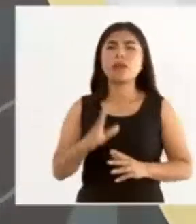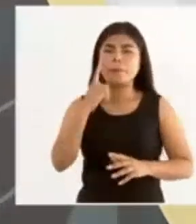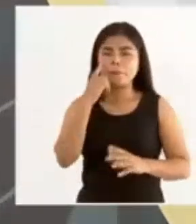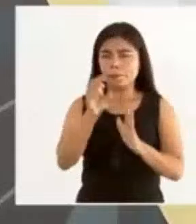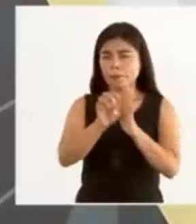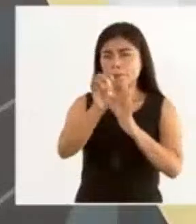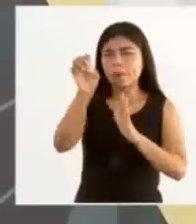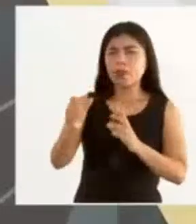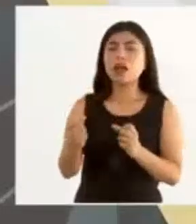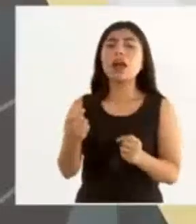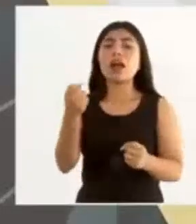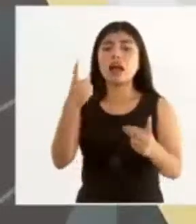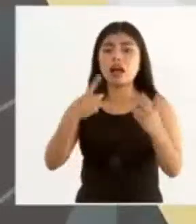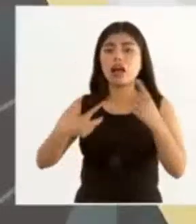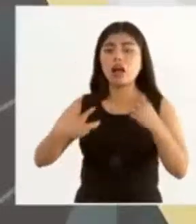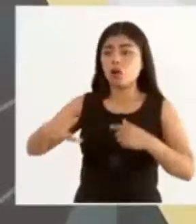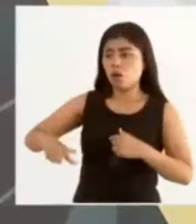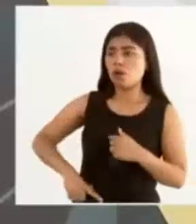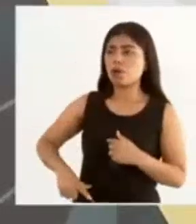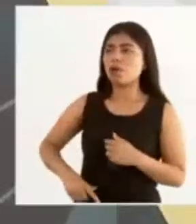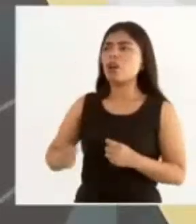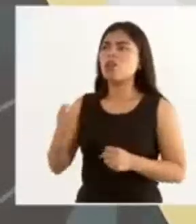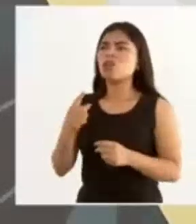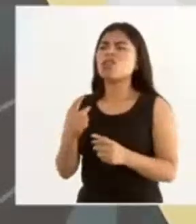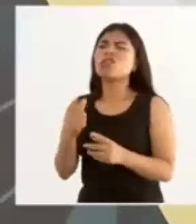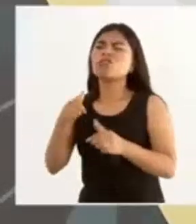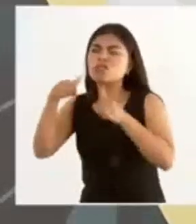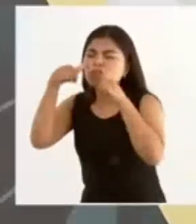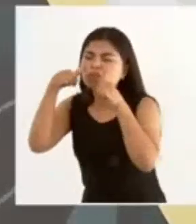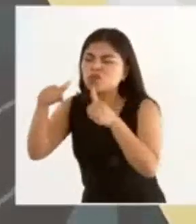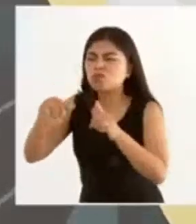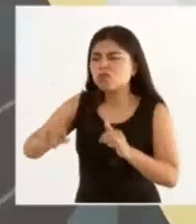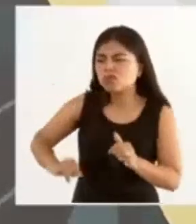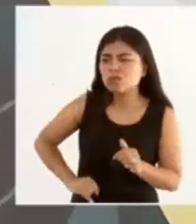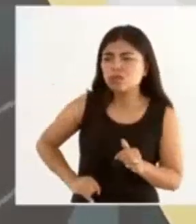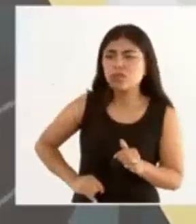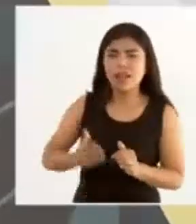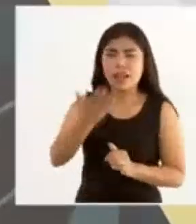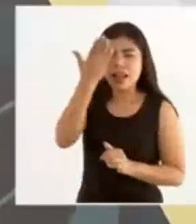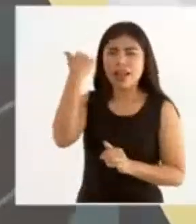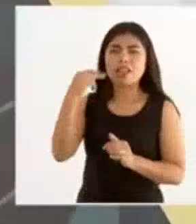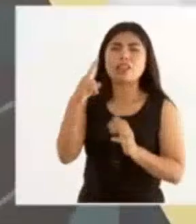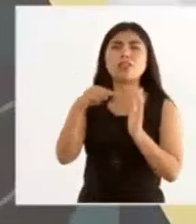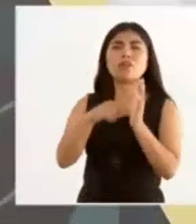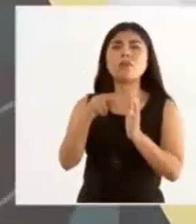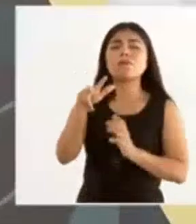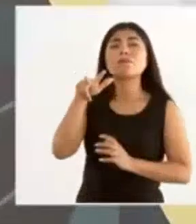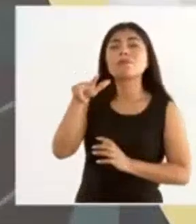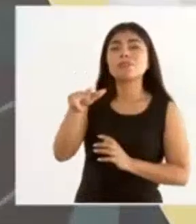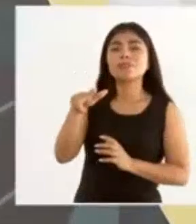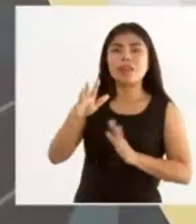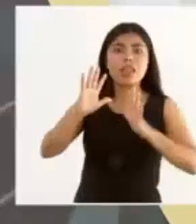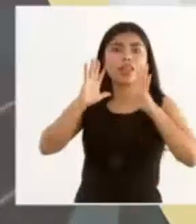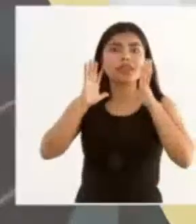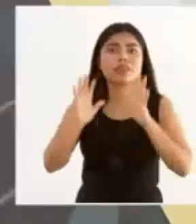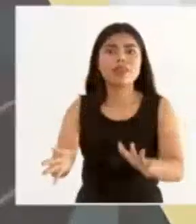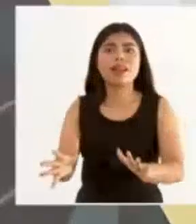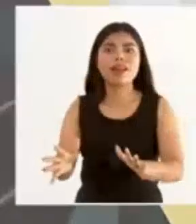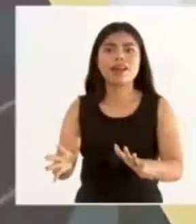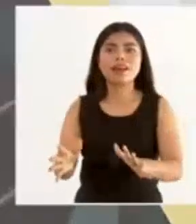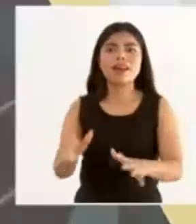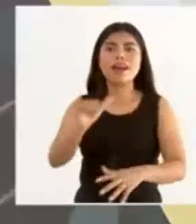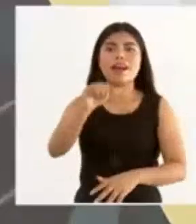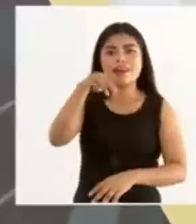a los de mero arriba. Y en el 2018 llegó la cuarta transformación, que en esencia quiere